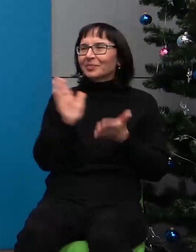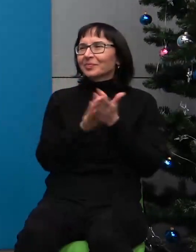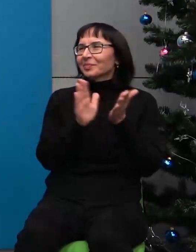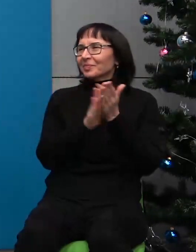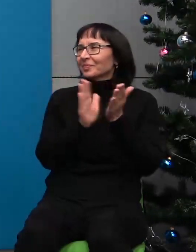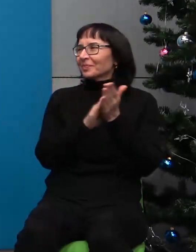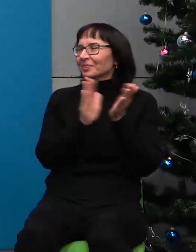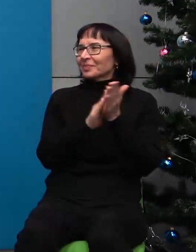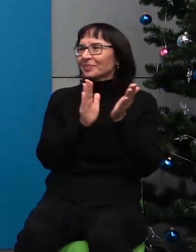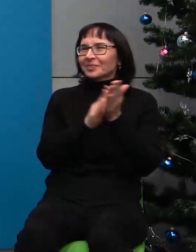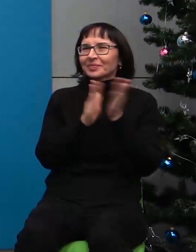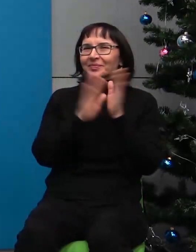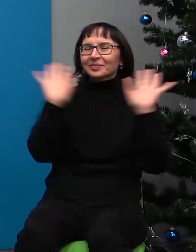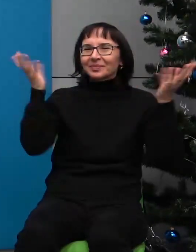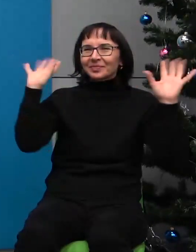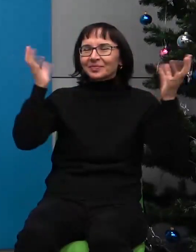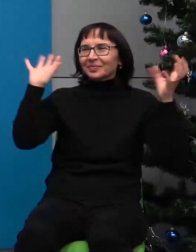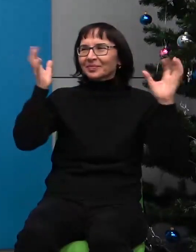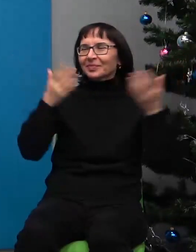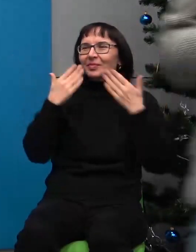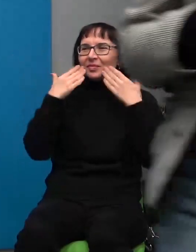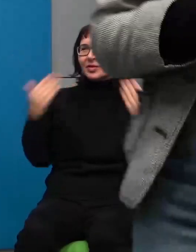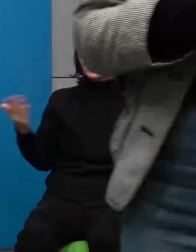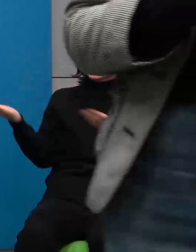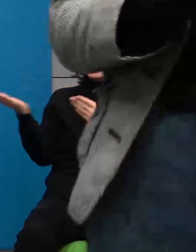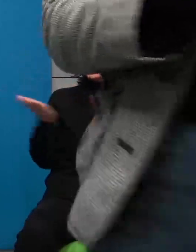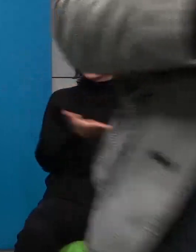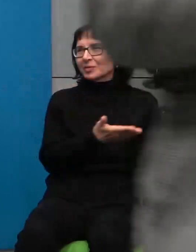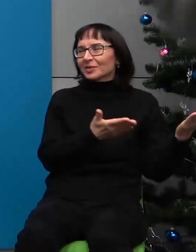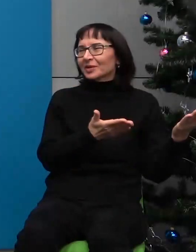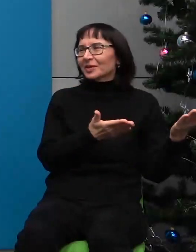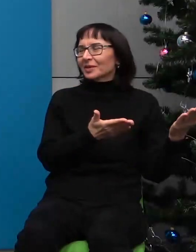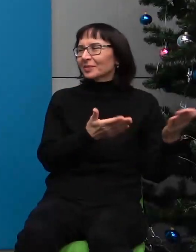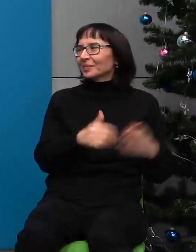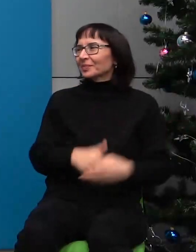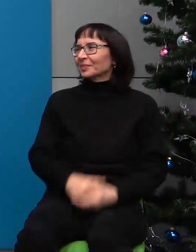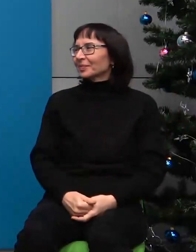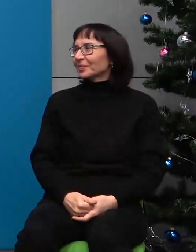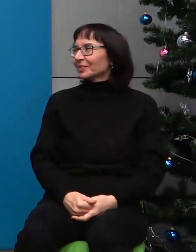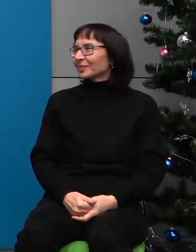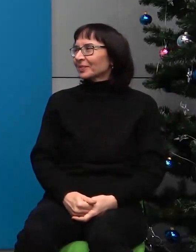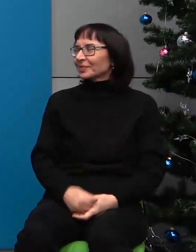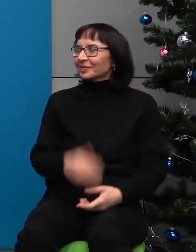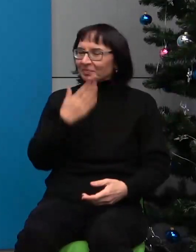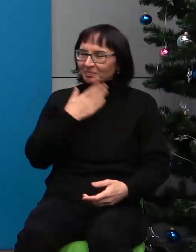Bardzo dziękuję za zaproszenie. Cała przyjemność po mojej stronie porozmawiać.